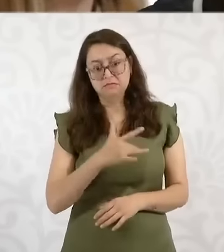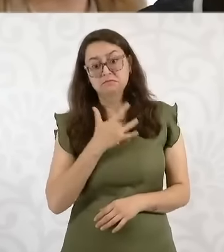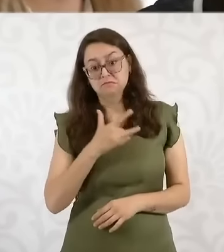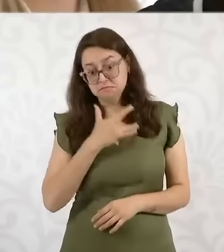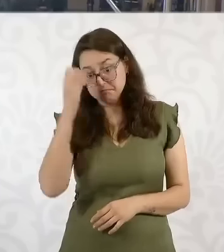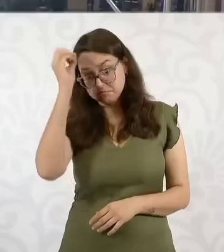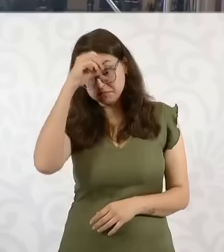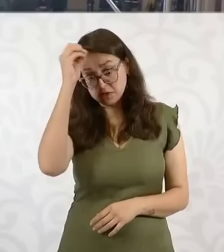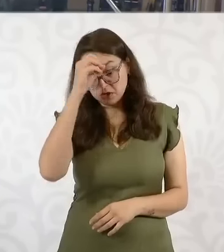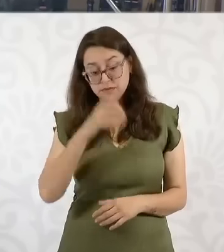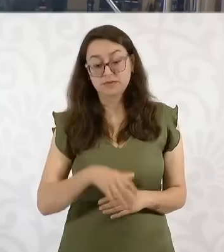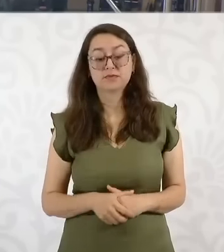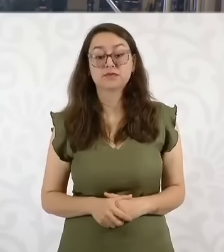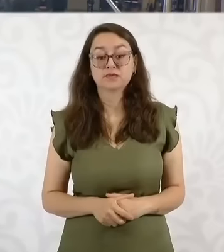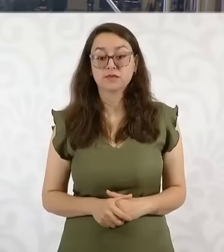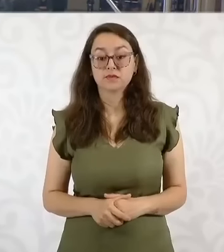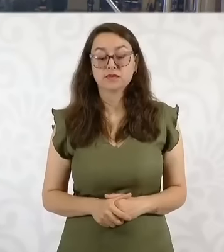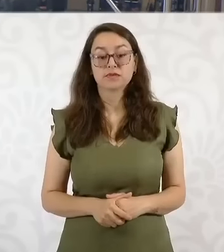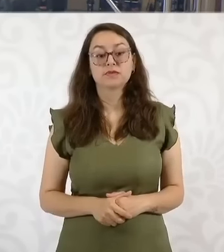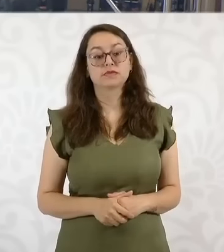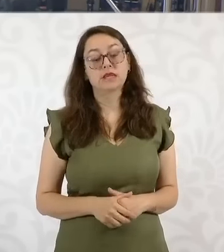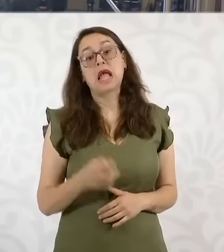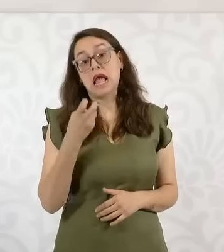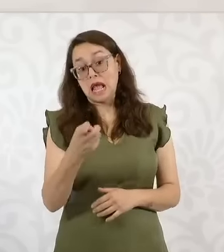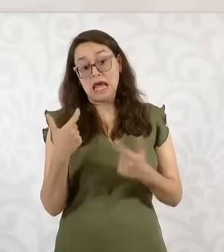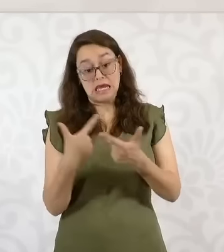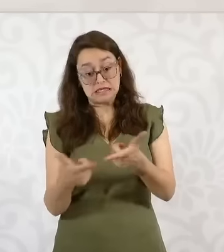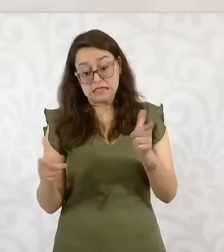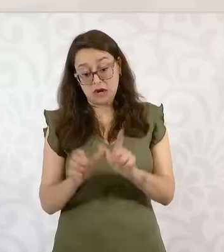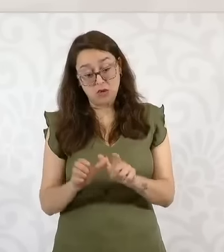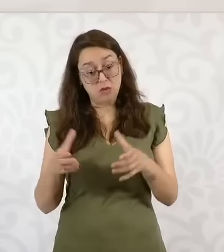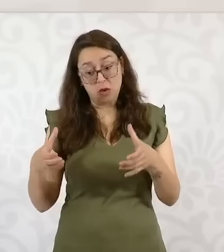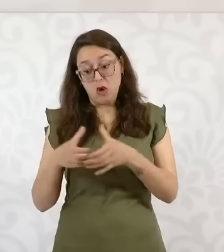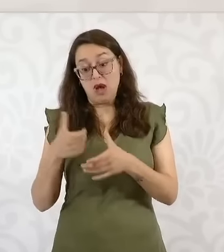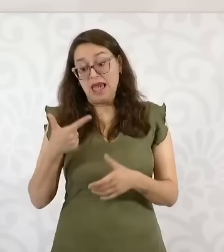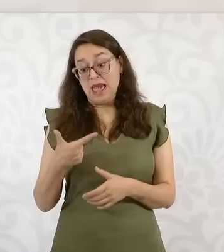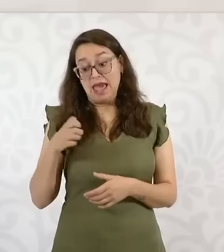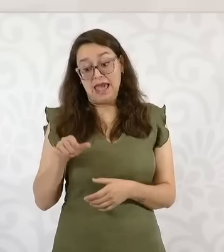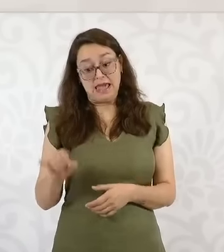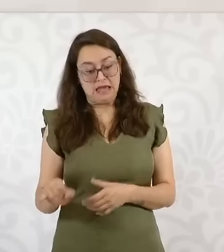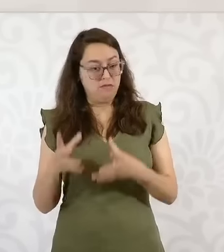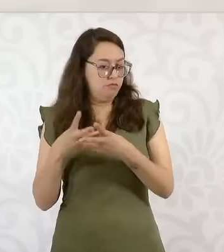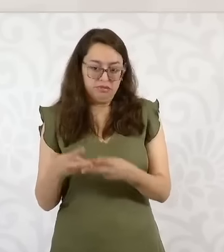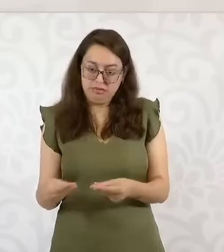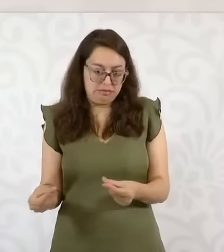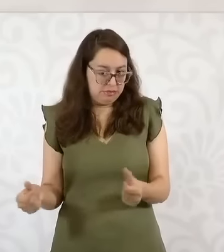ustedes. En primer lugar, el GA no existe. Eso es algo que es importante que se sepa.